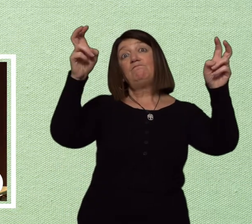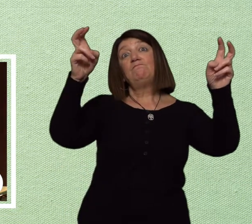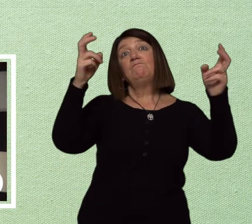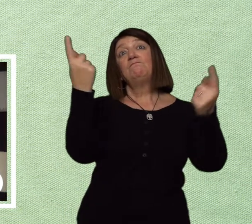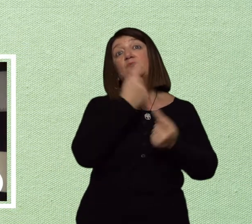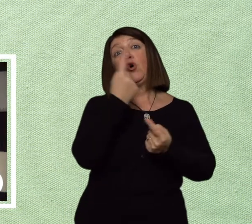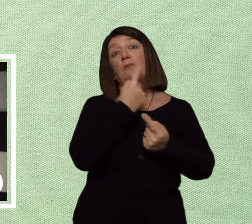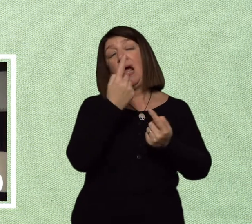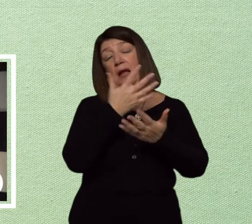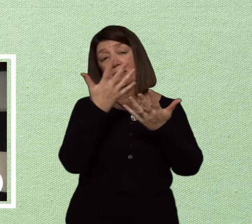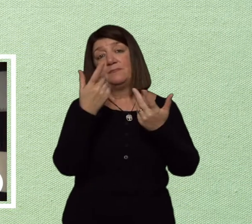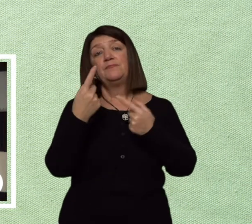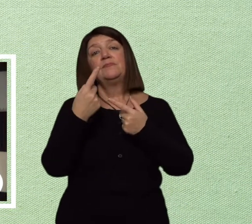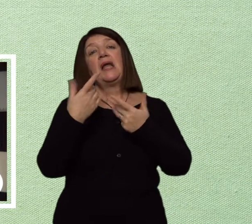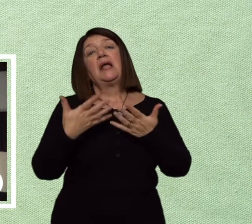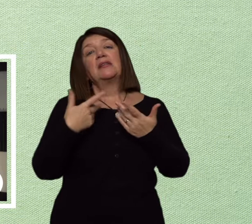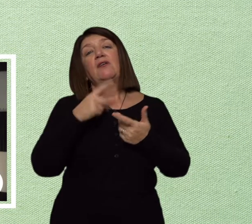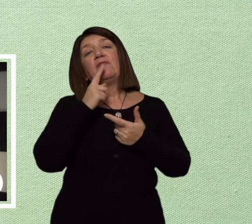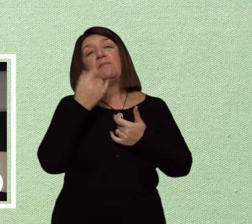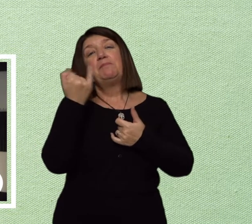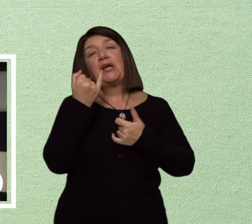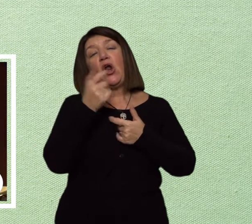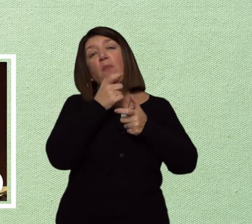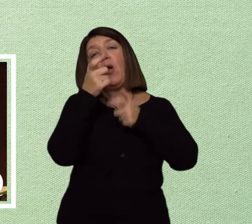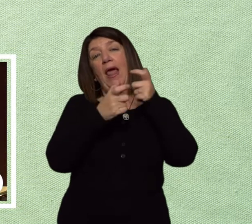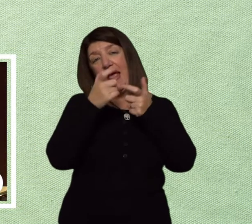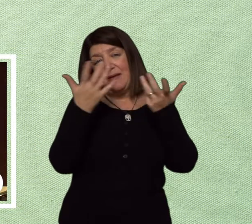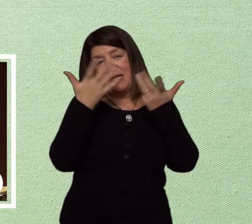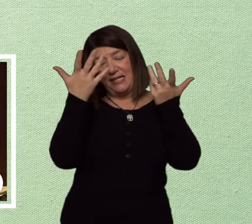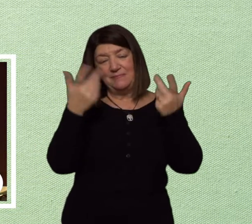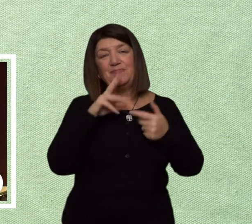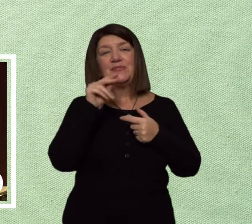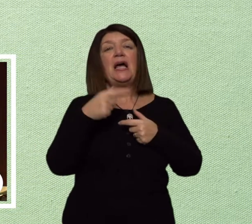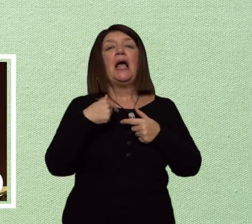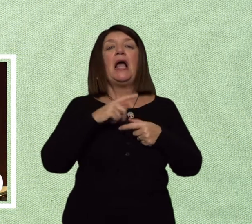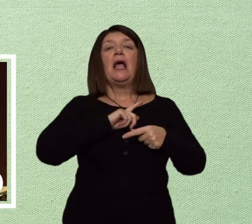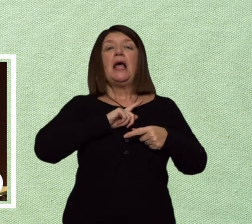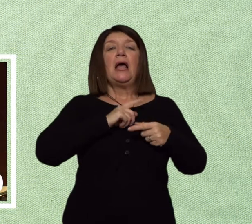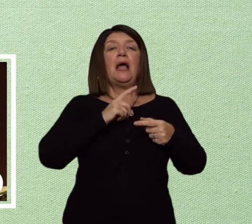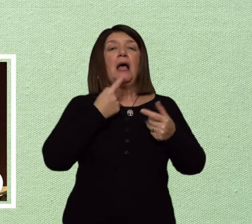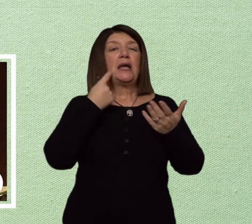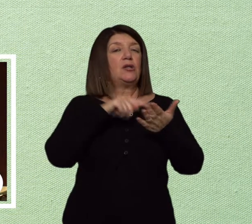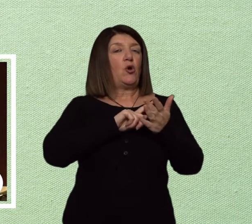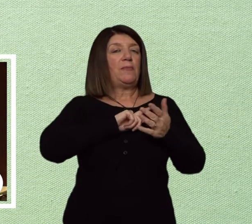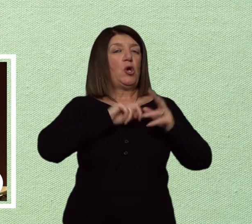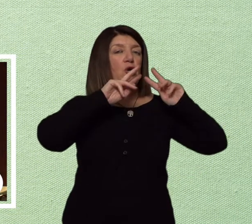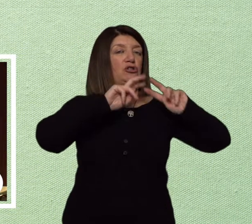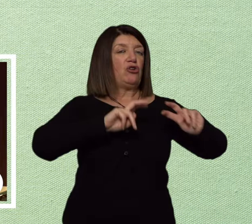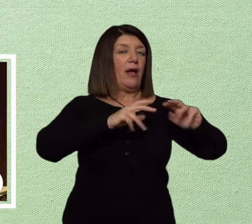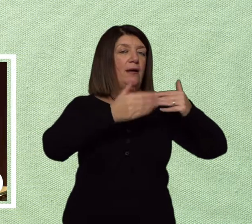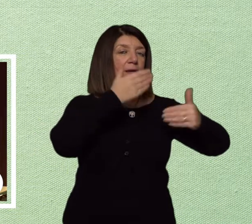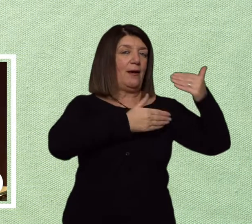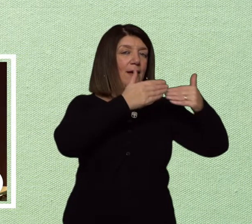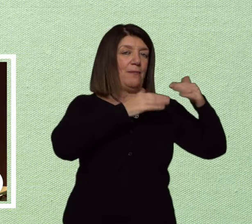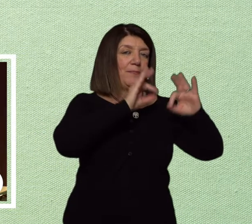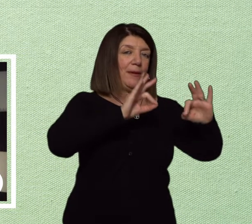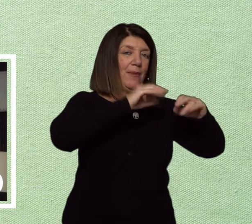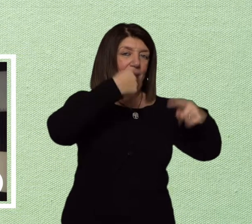della serata. Facendo le mie ricerche per questa nostra chiacchierata ci sono...